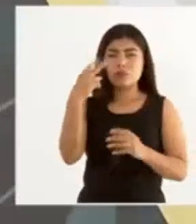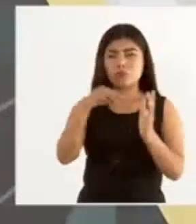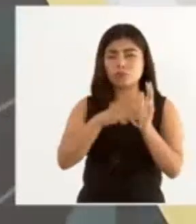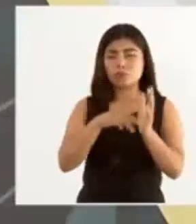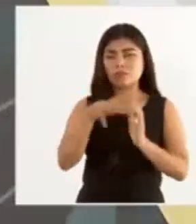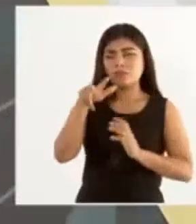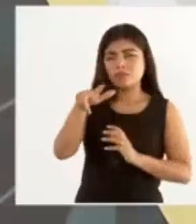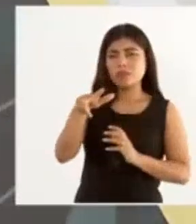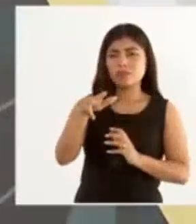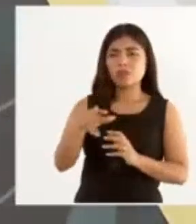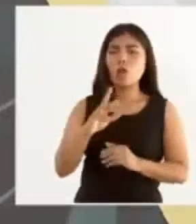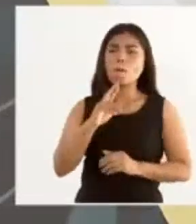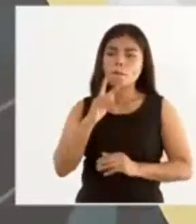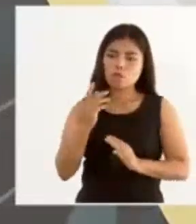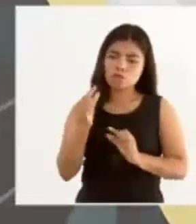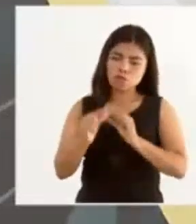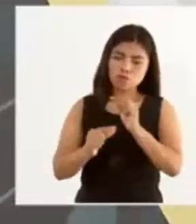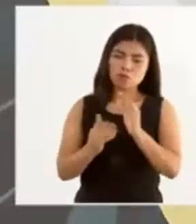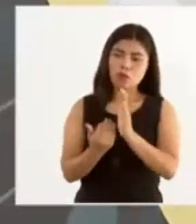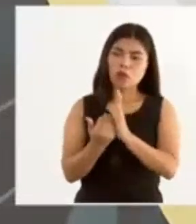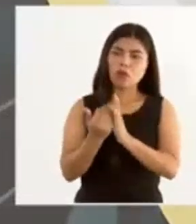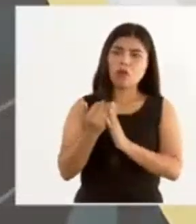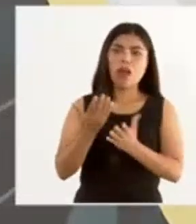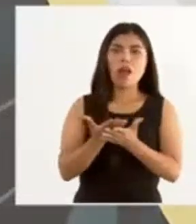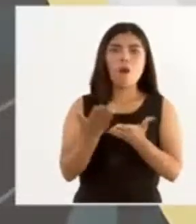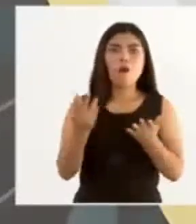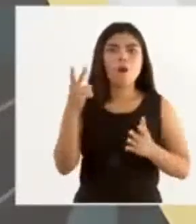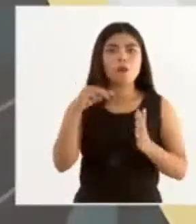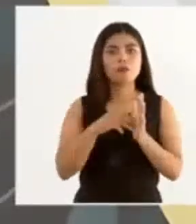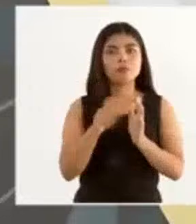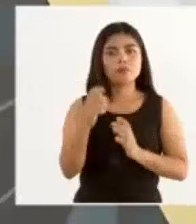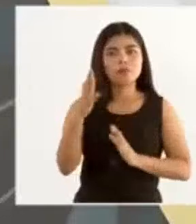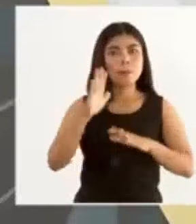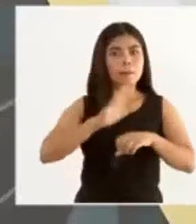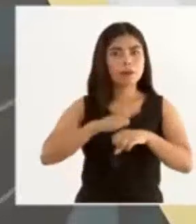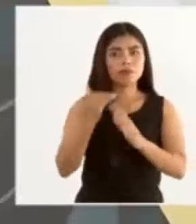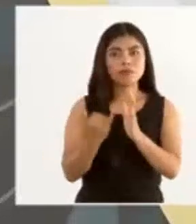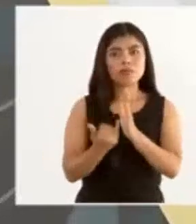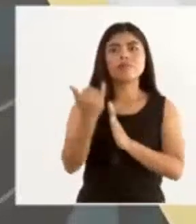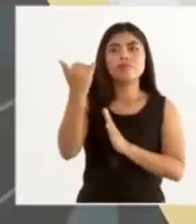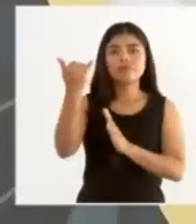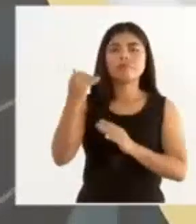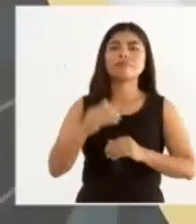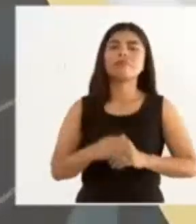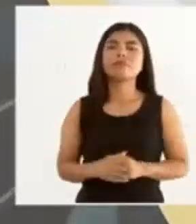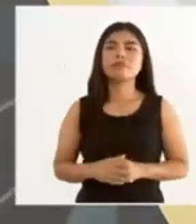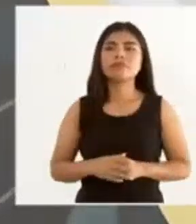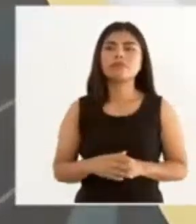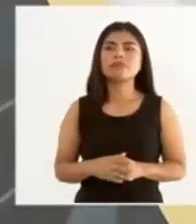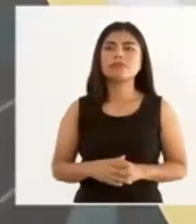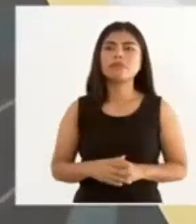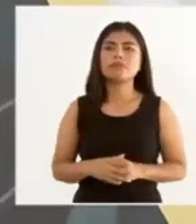sino que avancemos con la transformación. Por eso son estas giras. Tenemos reuniones largas de